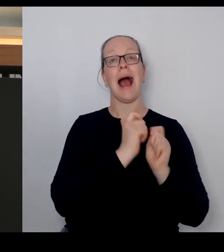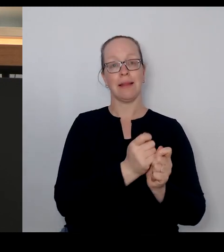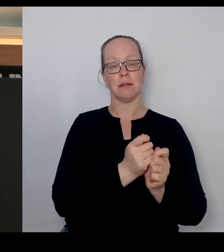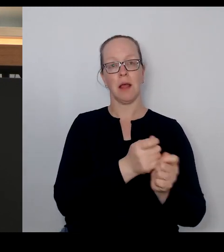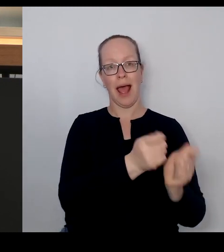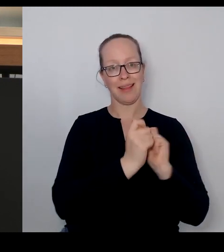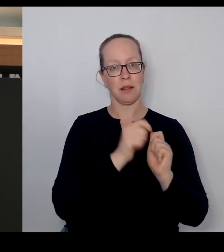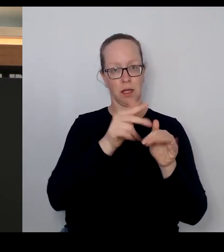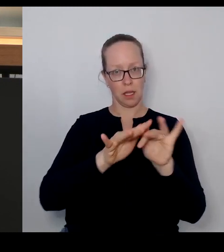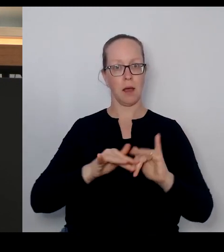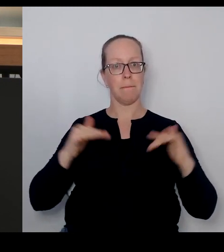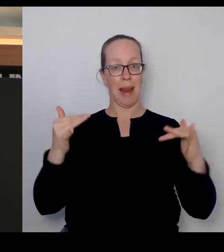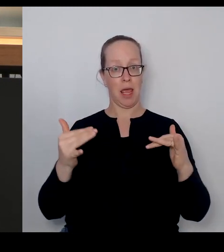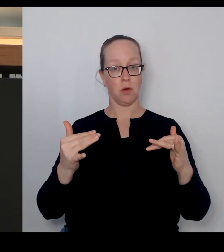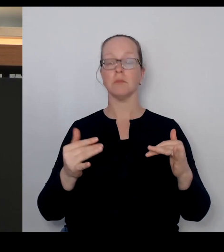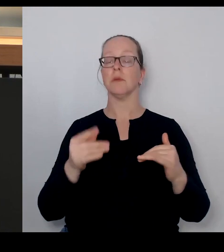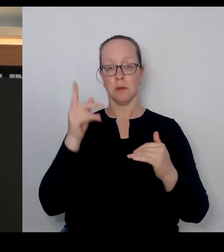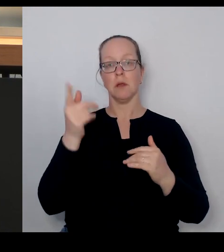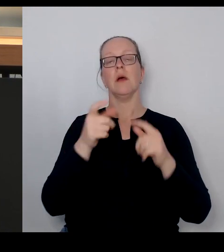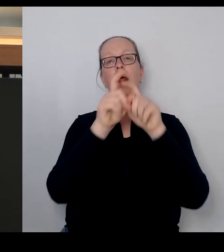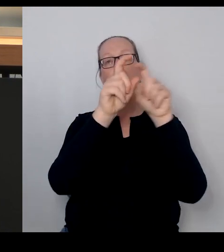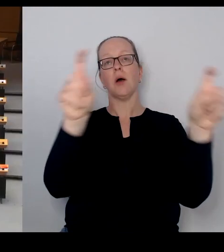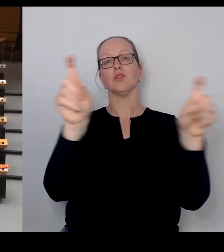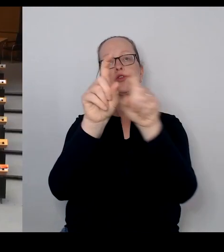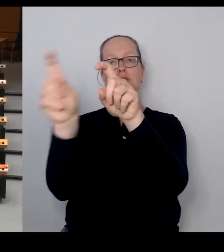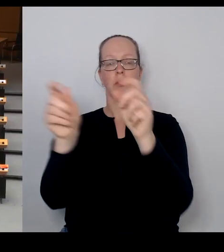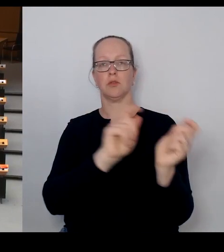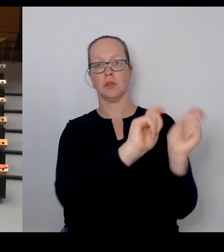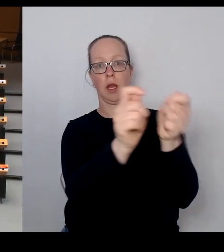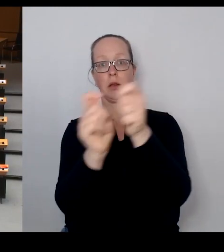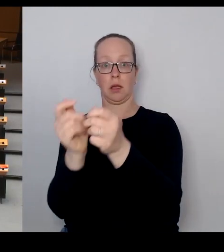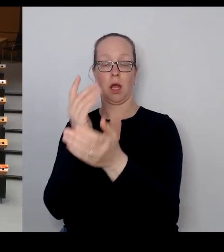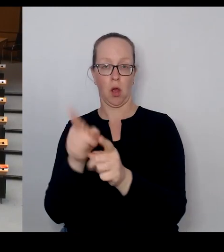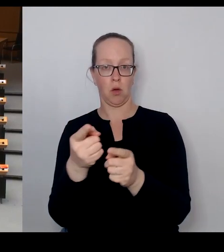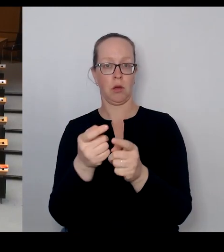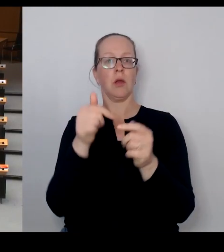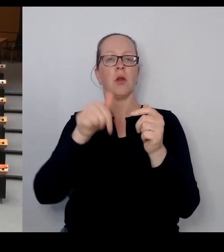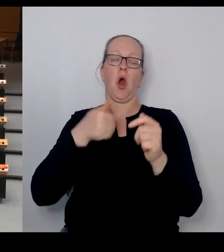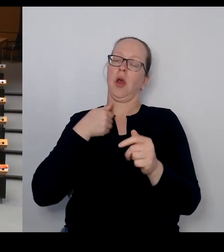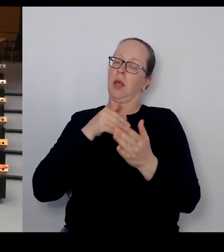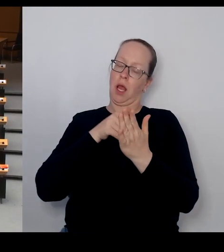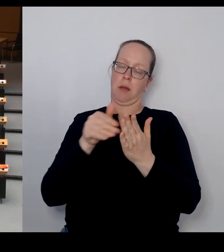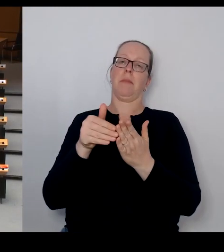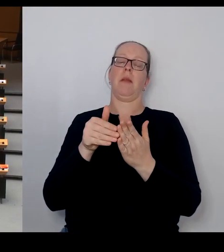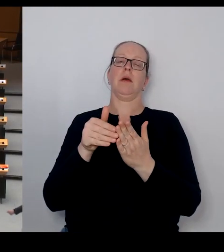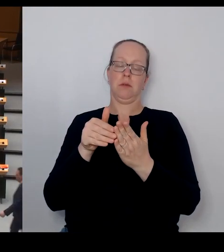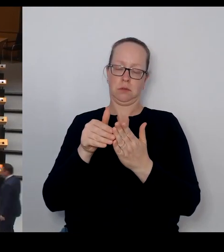Ich danke Ihnen. Für die Fraktion Bündnis 90 Die Grünen. Kollege Wapp ler.